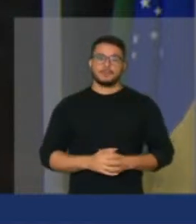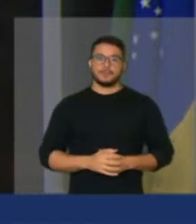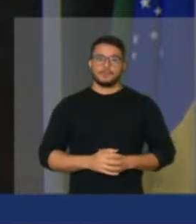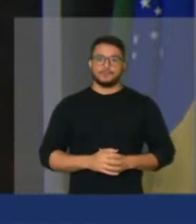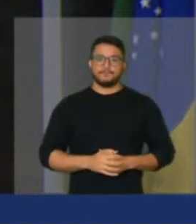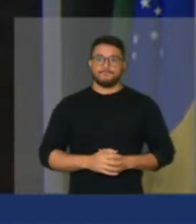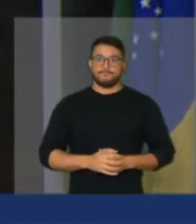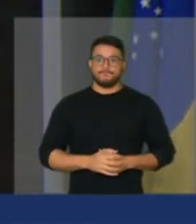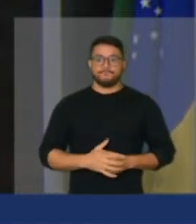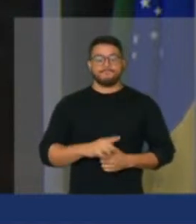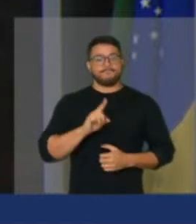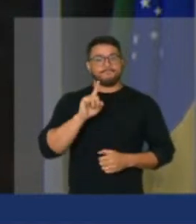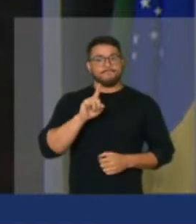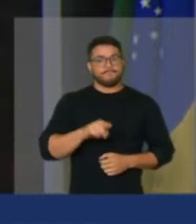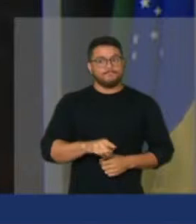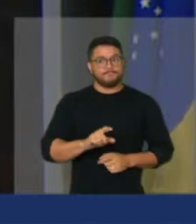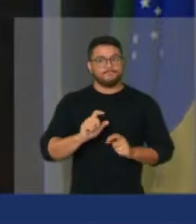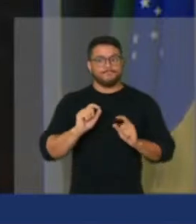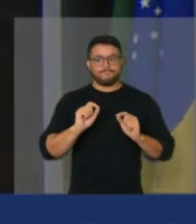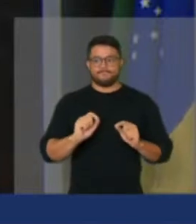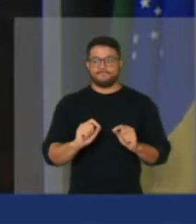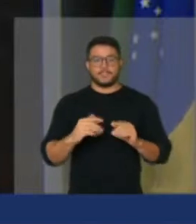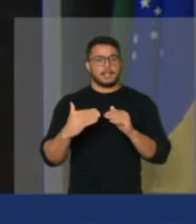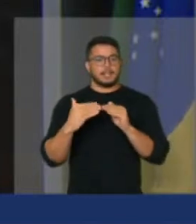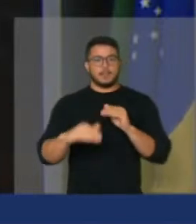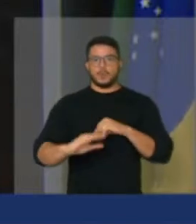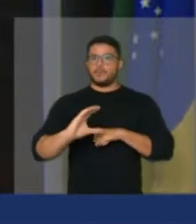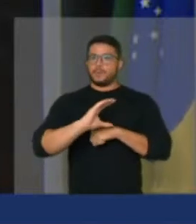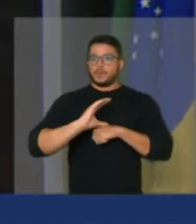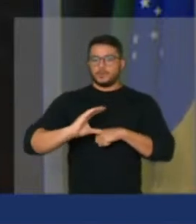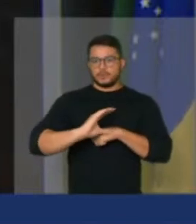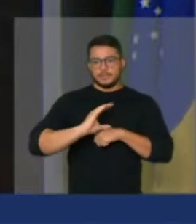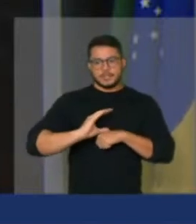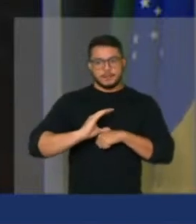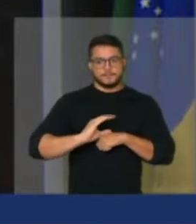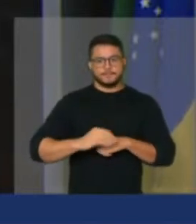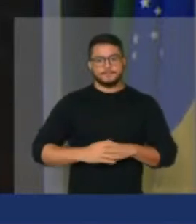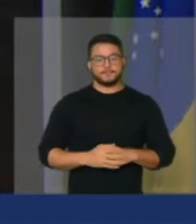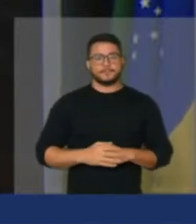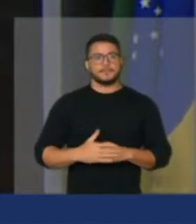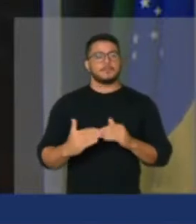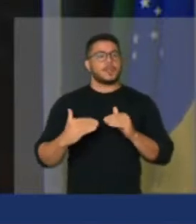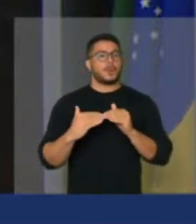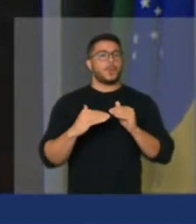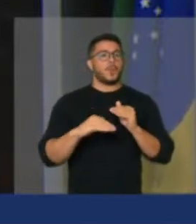RESPOSTA QUE É ABSOLUTAMENTE INCONSTITUCIONAL UMA RESPOSTA EM DESACORDO COM O TEXTO DA CONSTITUIÇÃO COM A JURISPRUDÊNCIA DO SUPREMO E QUE VAI PIORAR O DESEMPREGO,